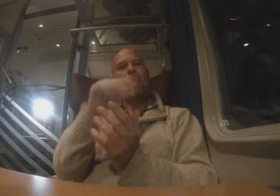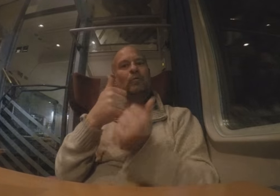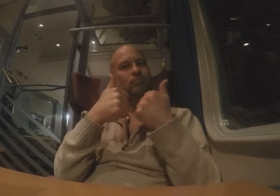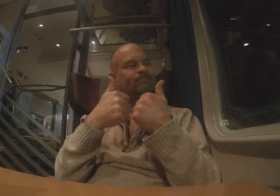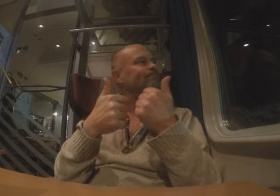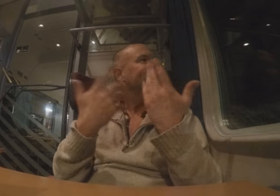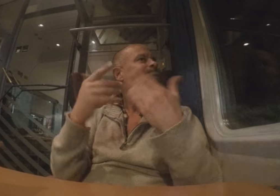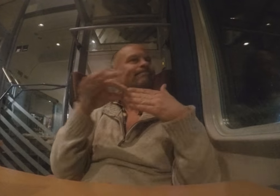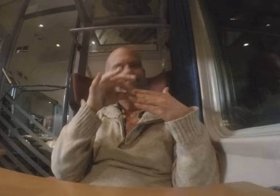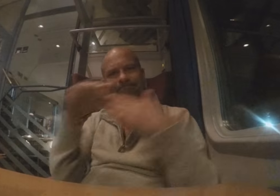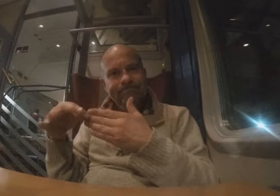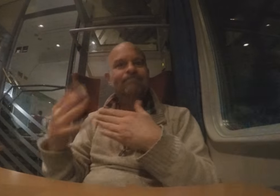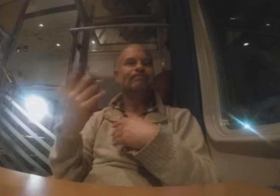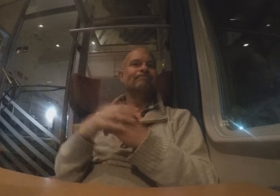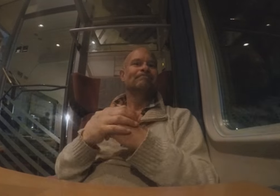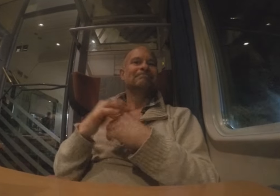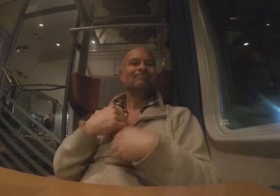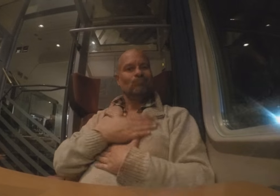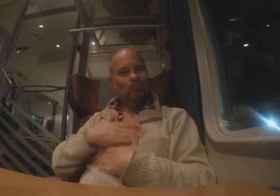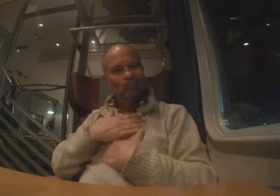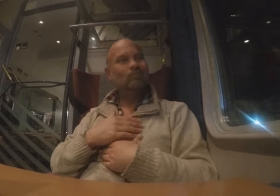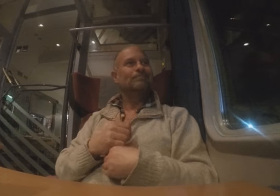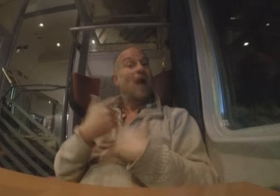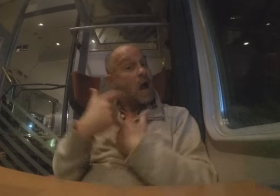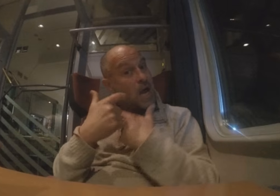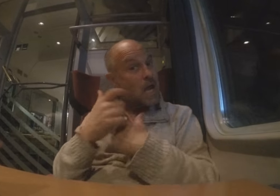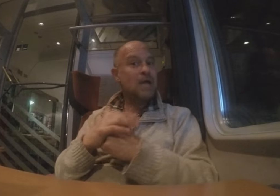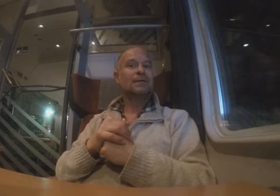Wir wart alle nett zu mir, habt mich herumgeführt. Ich hatte Spaß, habe viel gelacht...